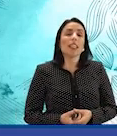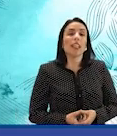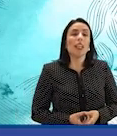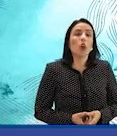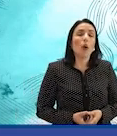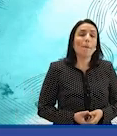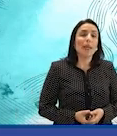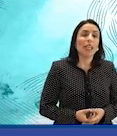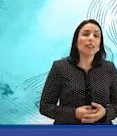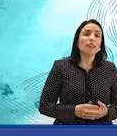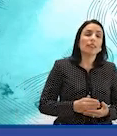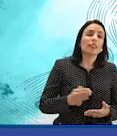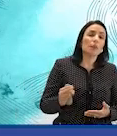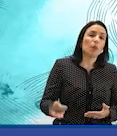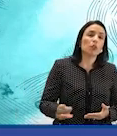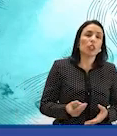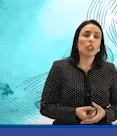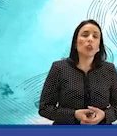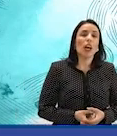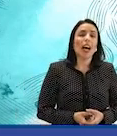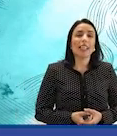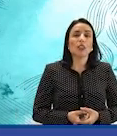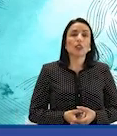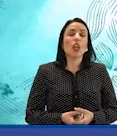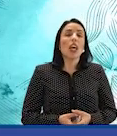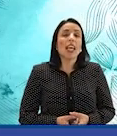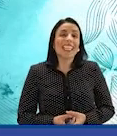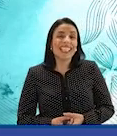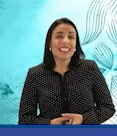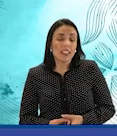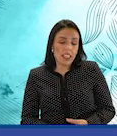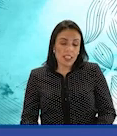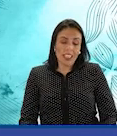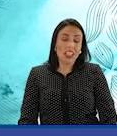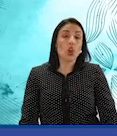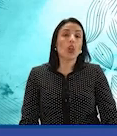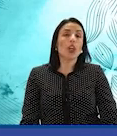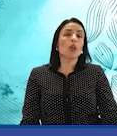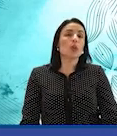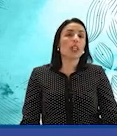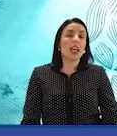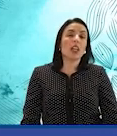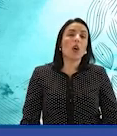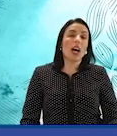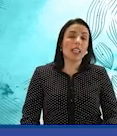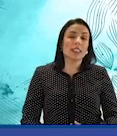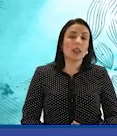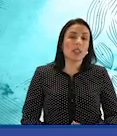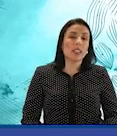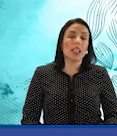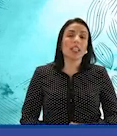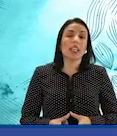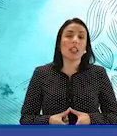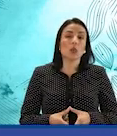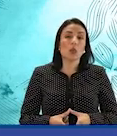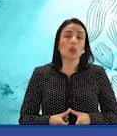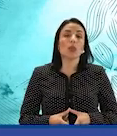y lo envían posterior a esos 15 días. Y el código es muy claro al establecer que nosotros